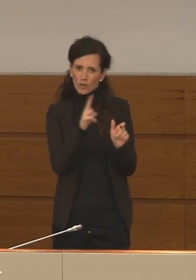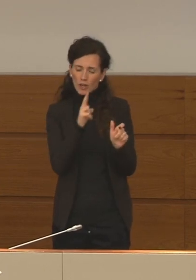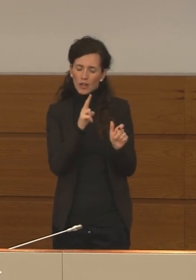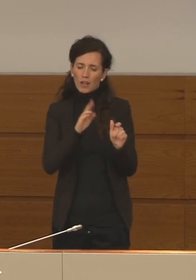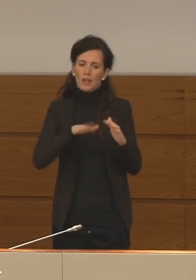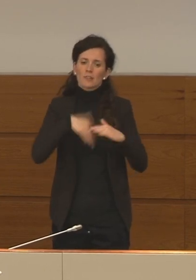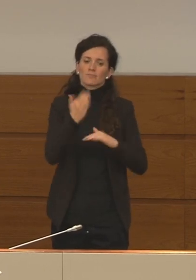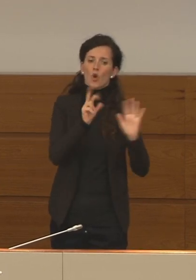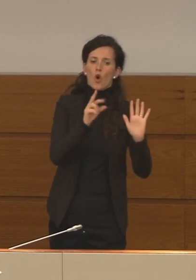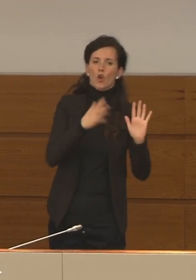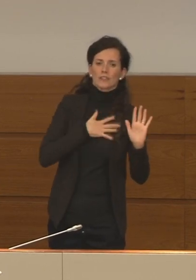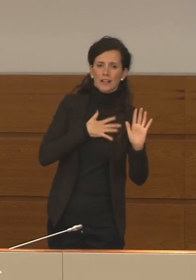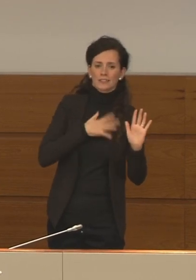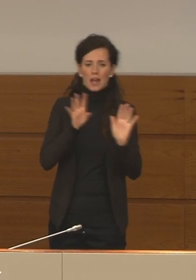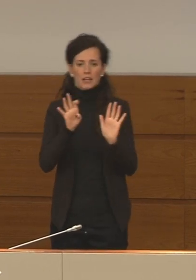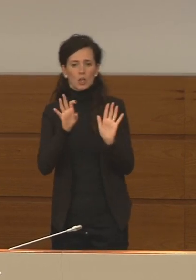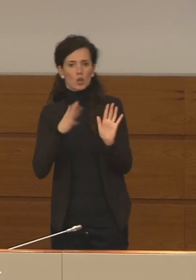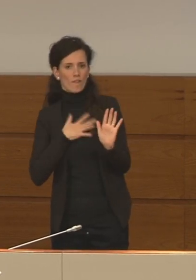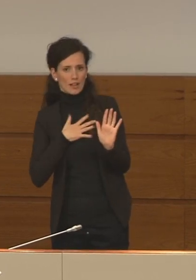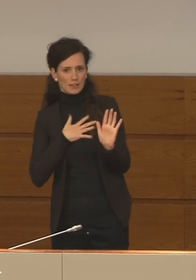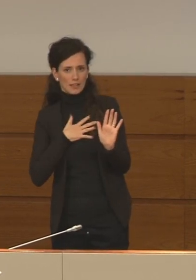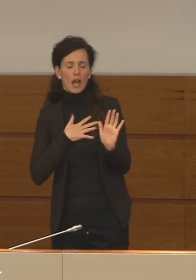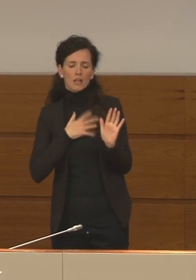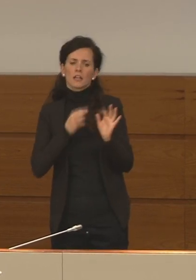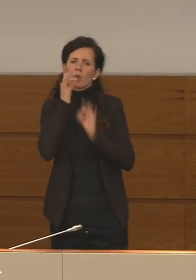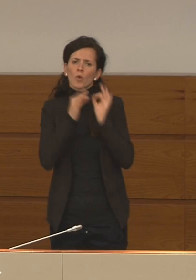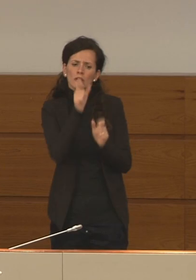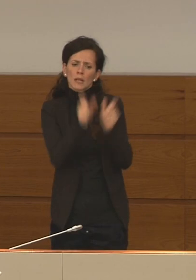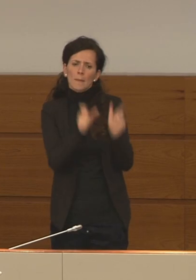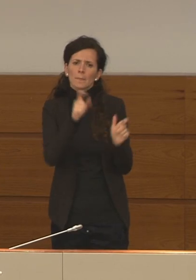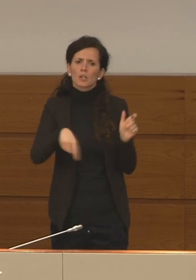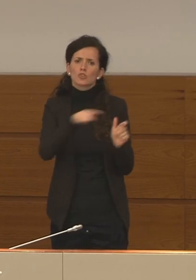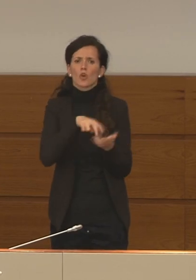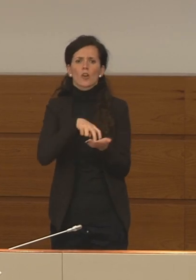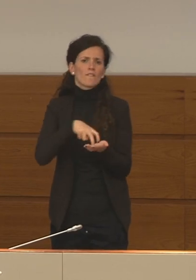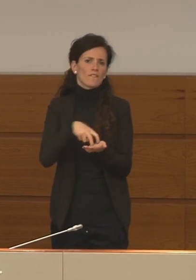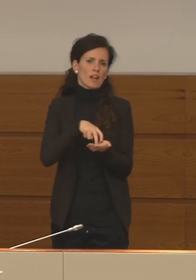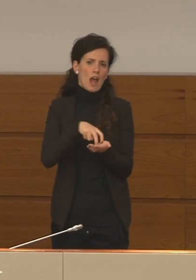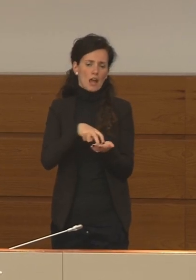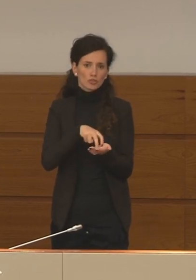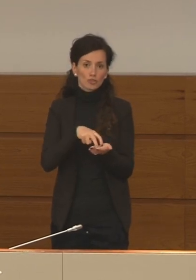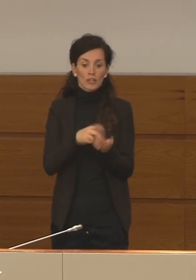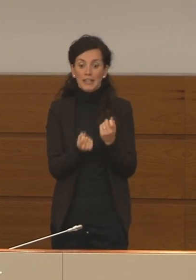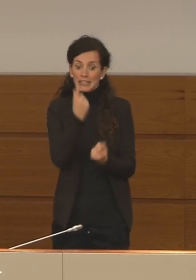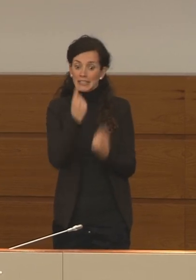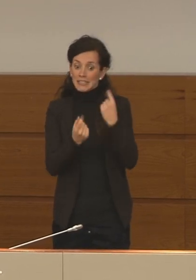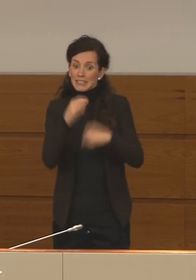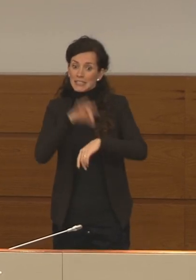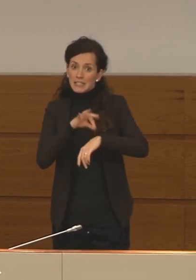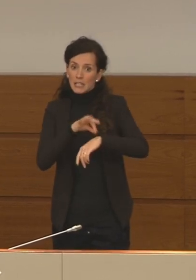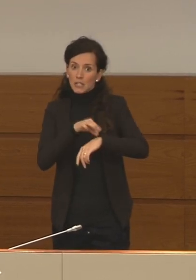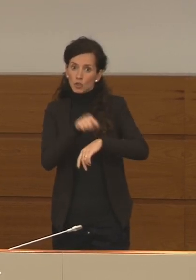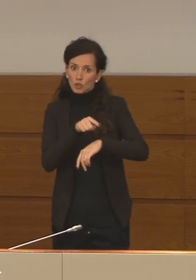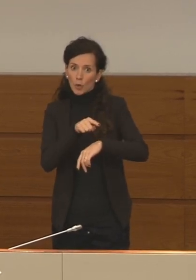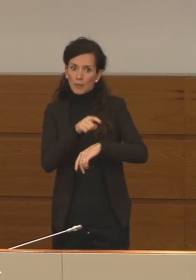quindi sono le figure in qualche modo più fragili. La sintomatologia che emerge